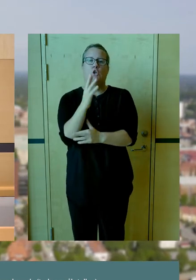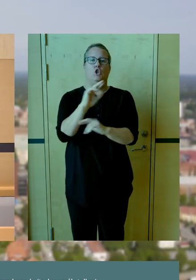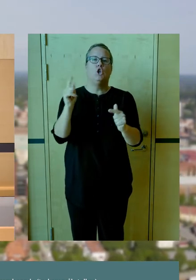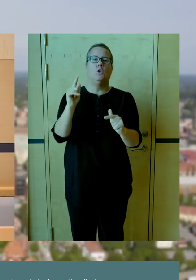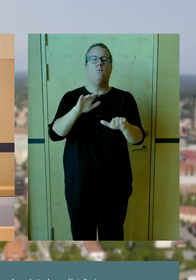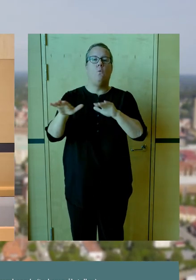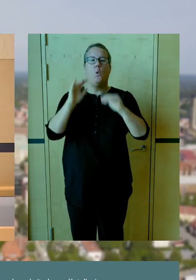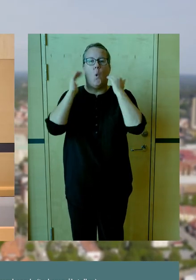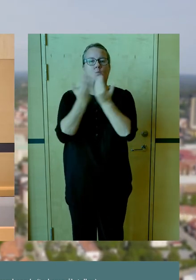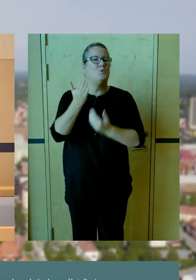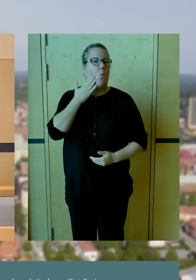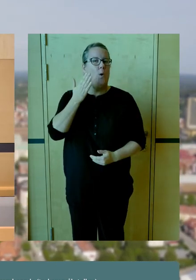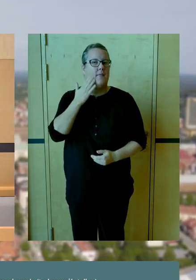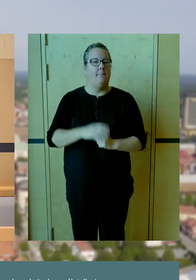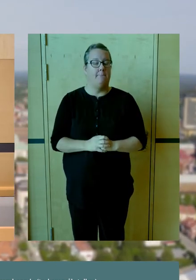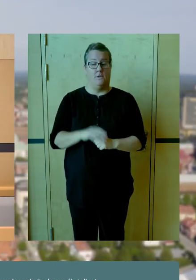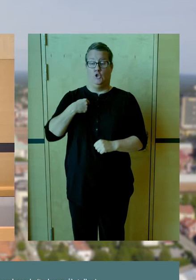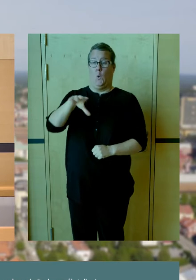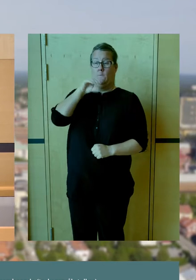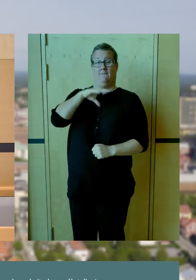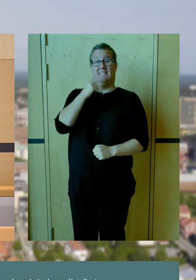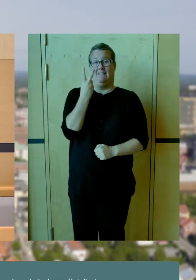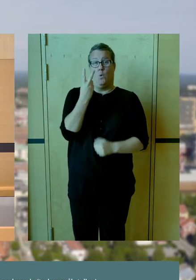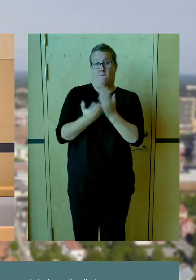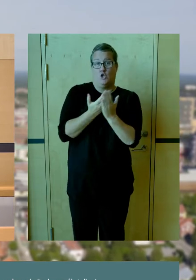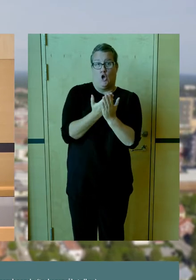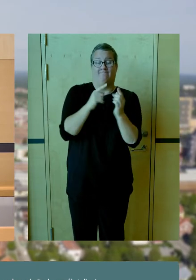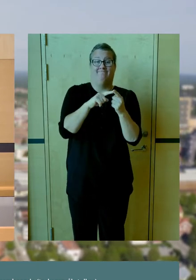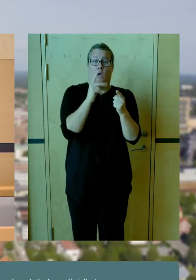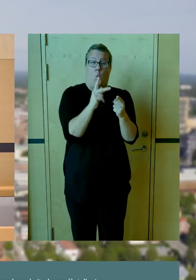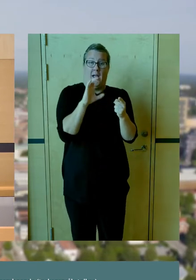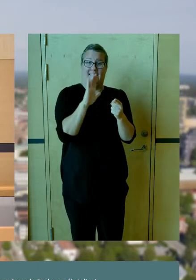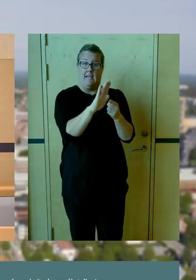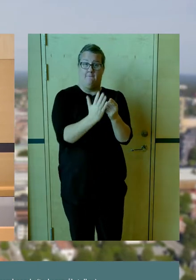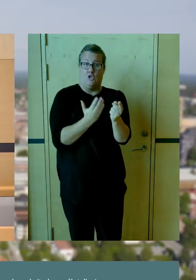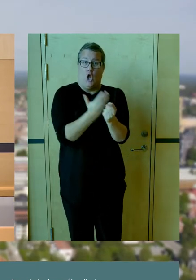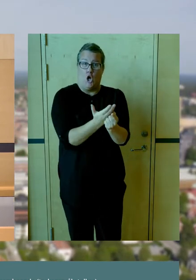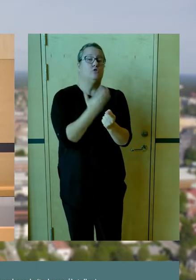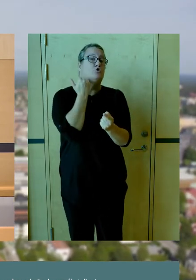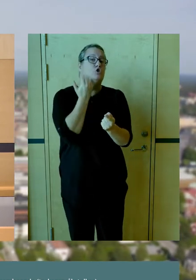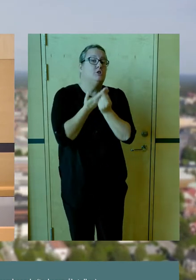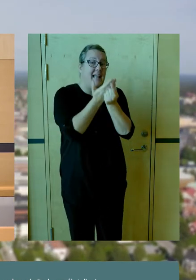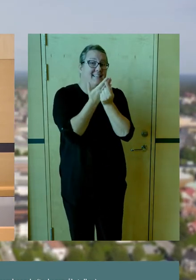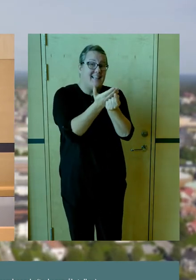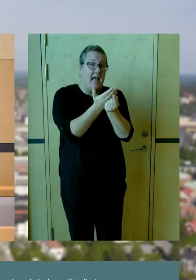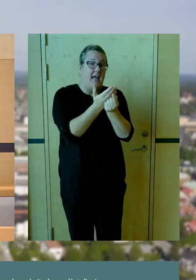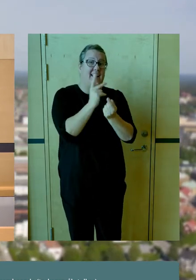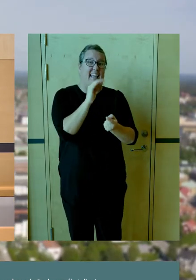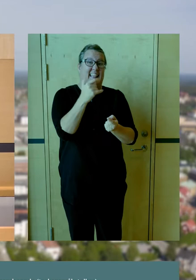Ja som jag uppfattat två förslag det är kommunstyrelsens förslag som alldeles nyss lästes upp av Kaliffa Jag tänker inte upprepa det